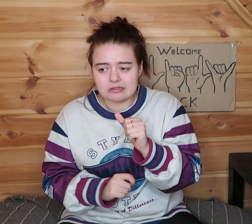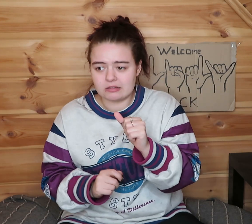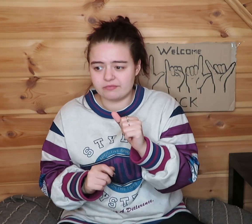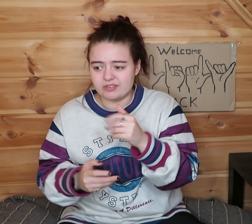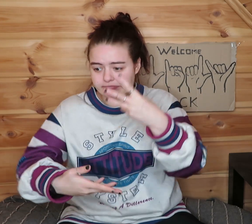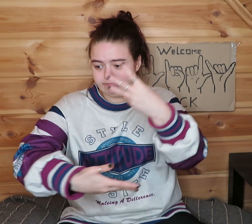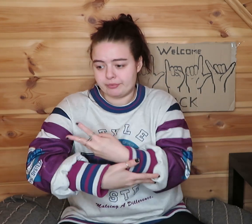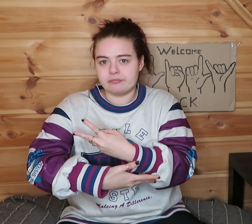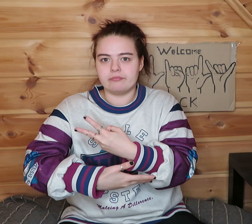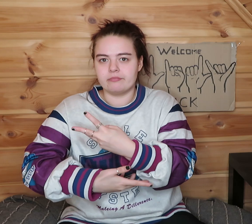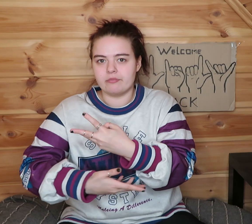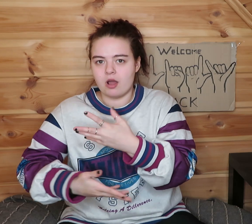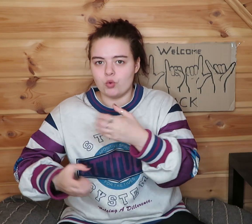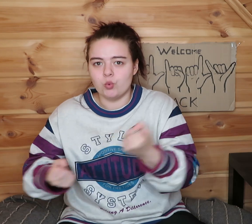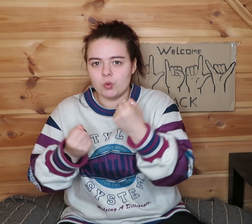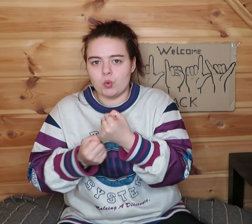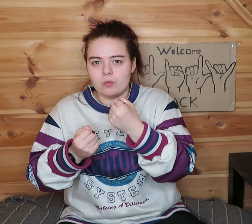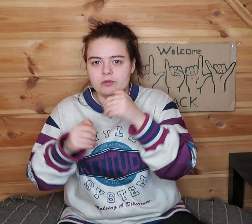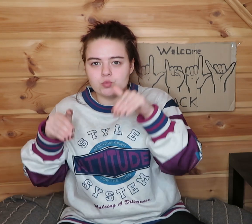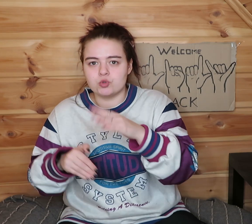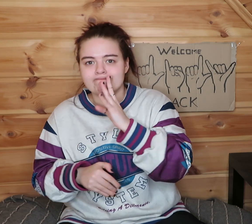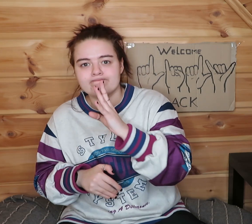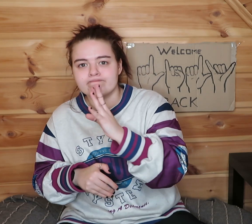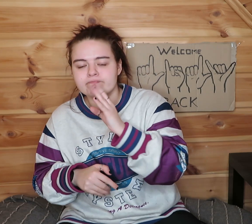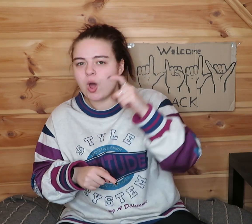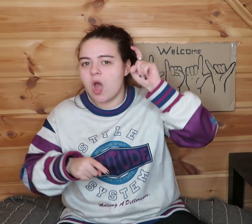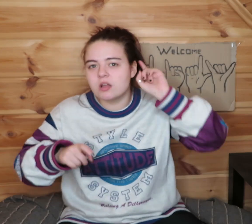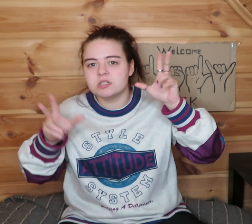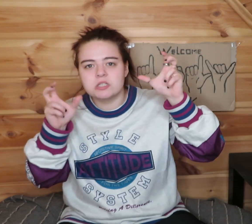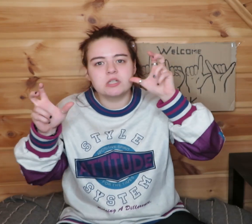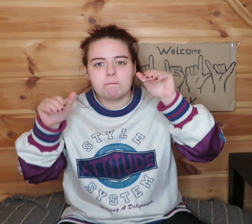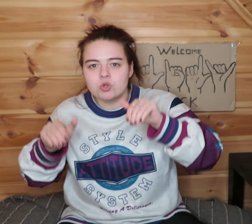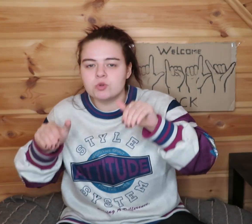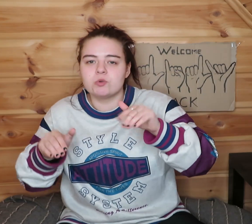Ob man gleich ein CI oder Hörgerät bekommt und sprechen üben muss.